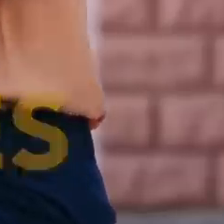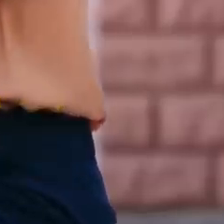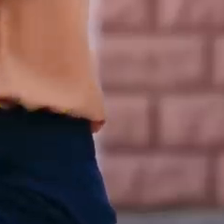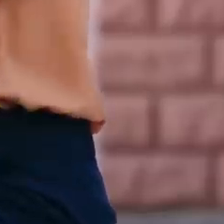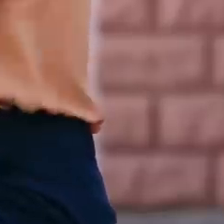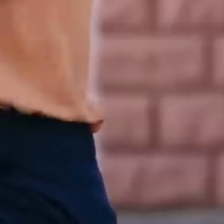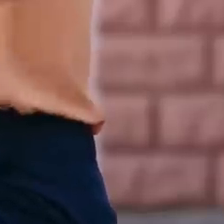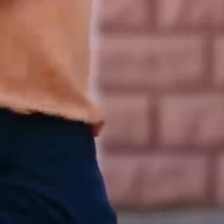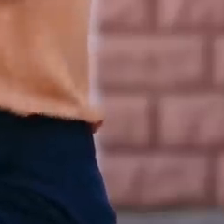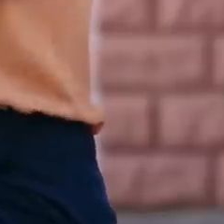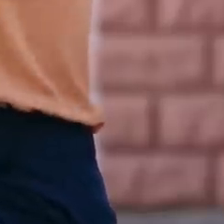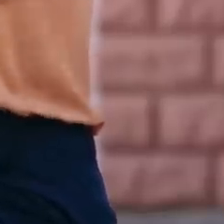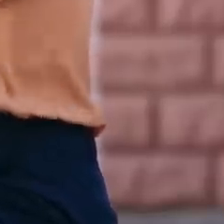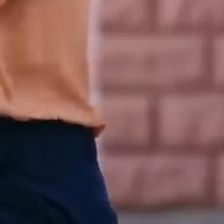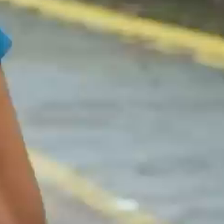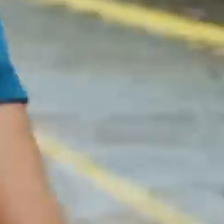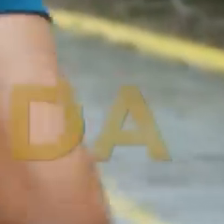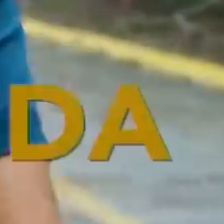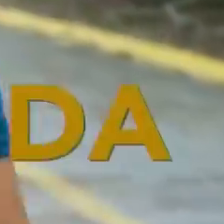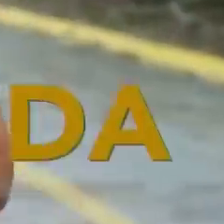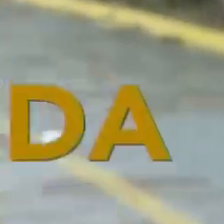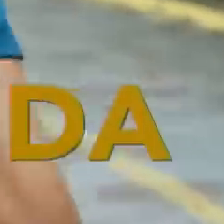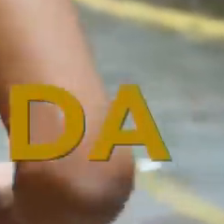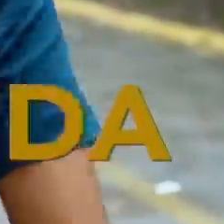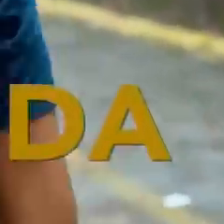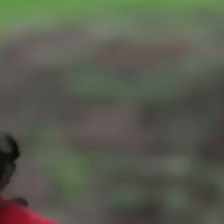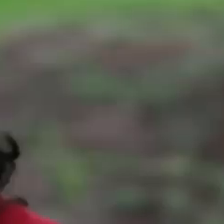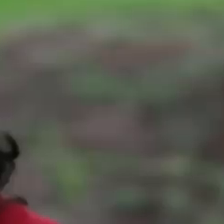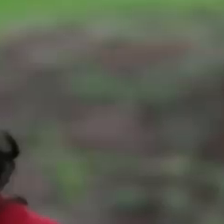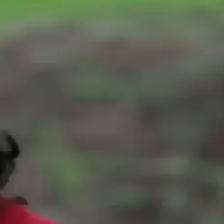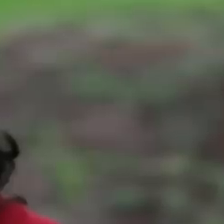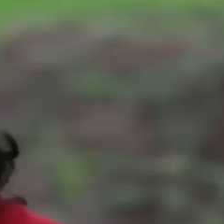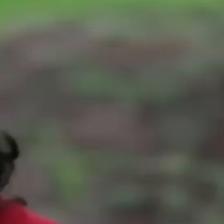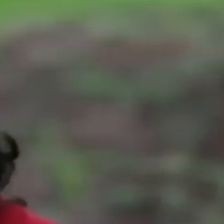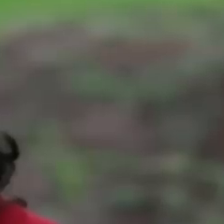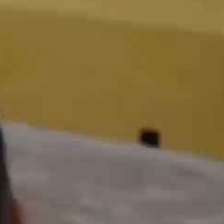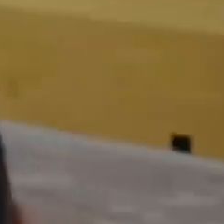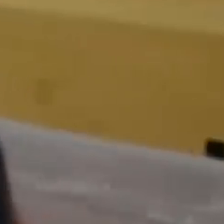y jóvenes tengan acceso a una mejor calidad de vida y evitar que sean presa de los grupos de